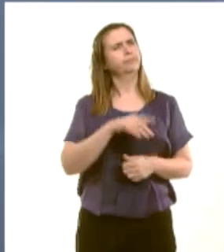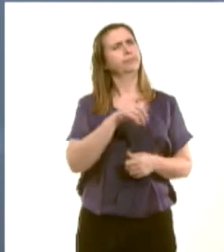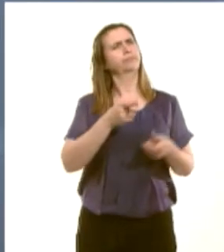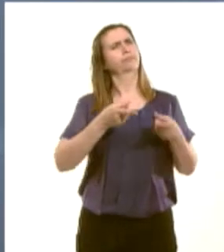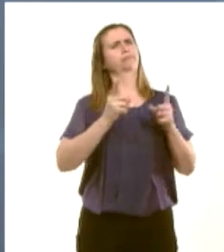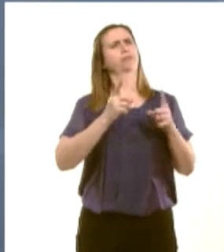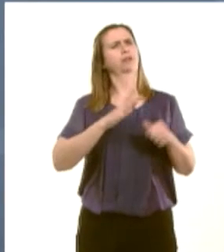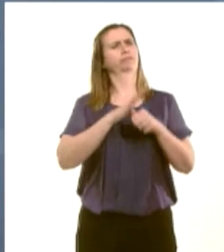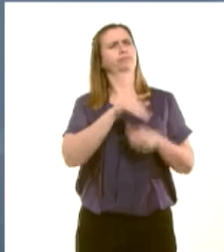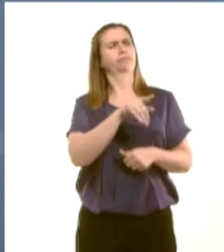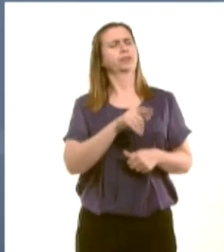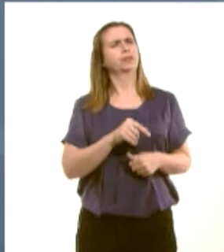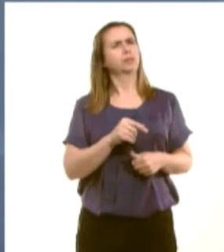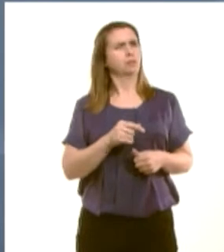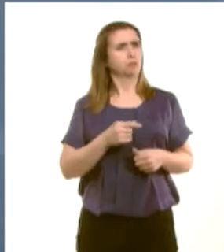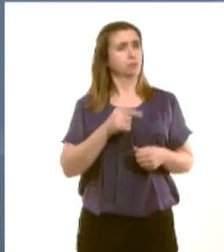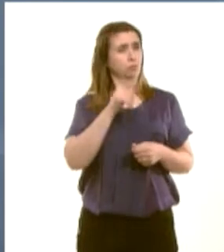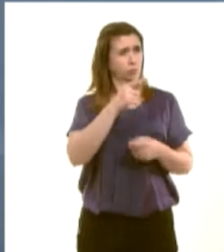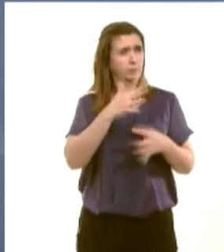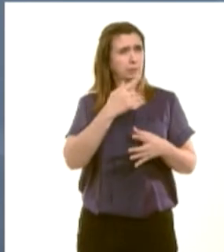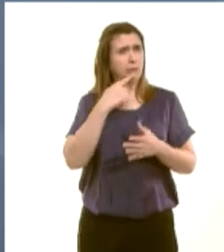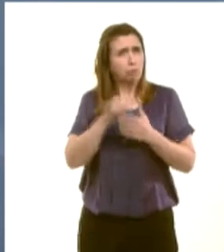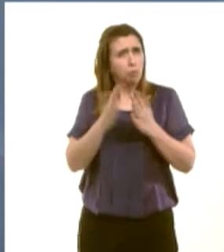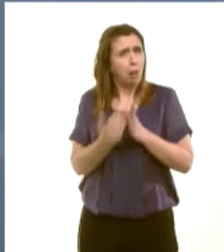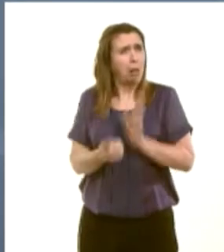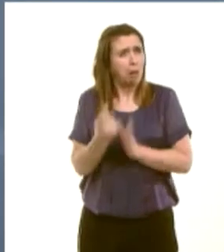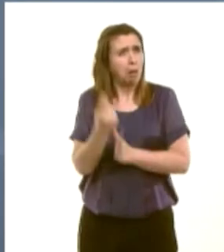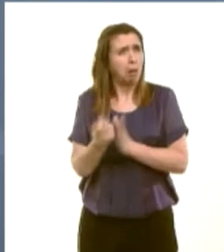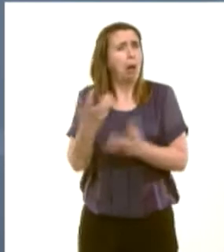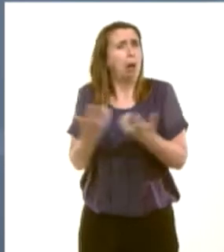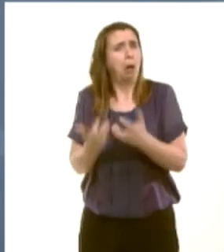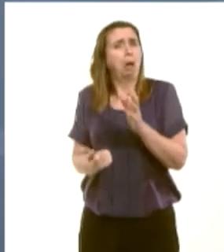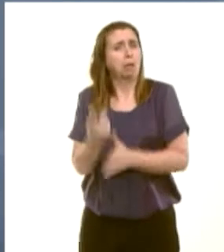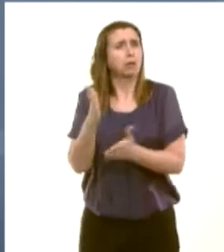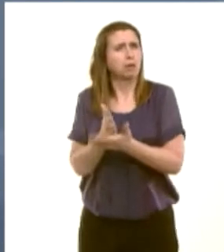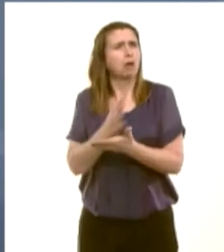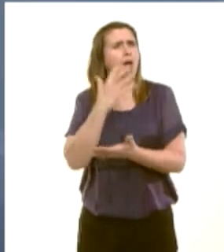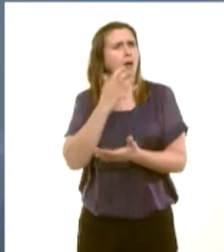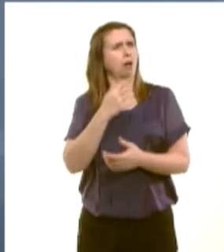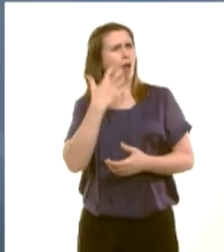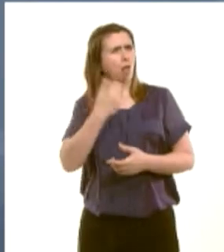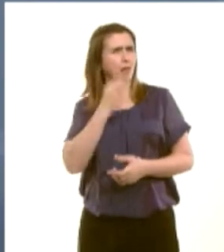sÙn am y gair ëymarferolí yna. Bob tro rwyf wedi gofyn i chi am hyn yma, yn y Cyfarfod